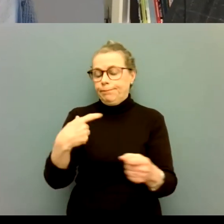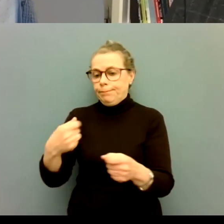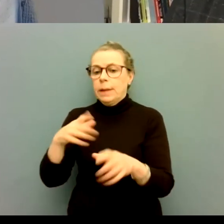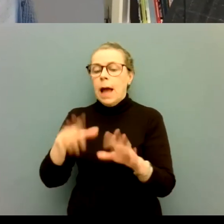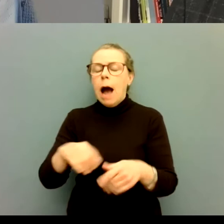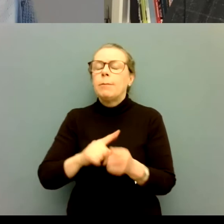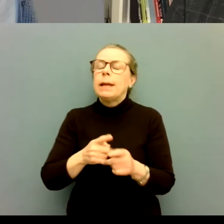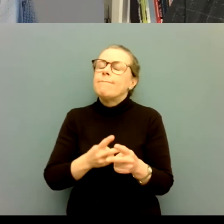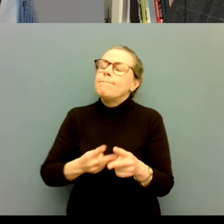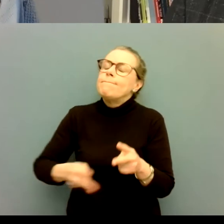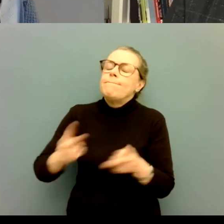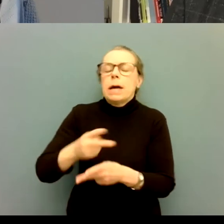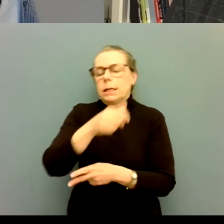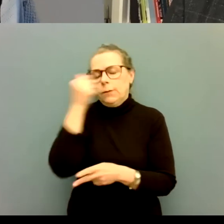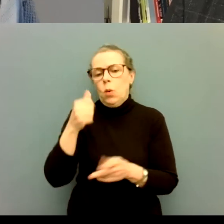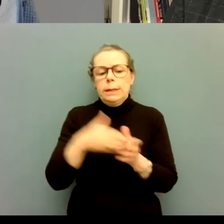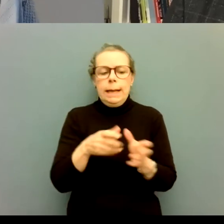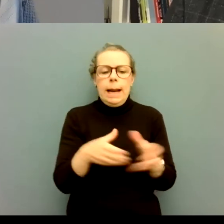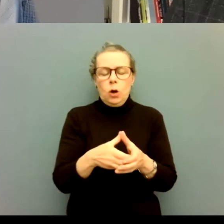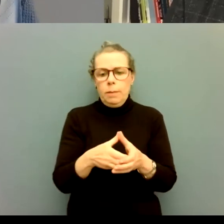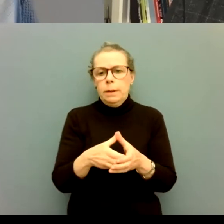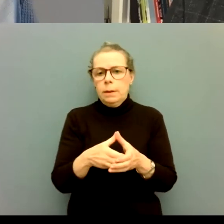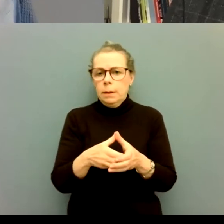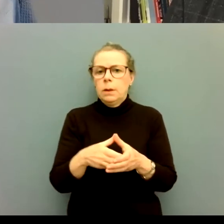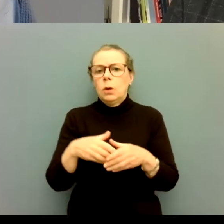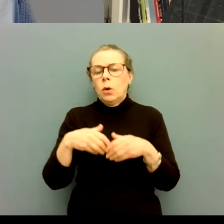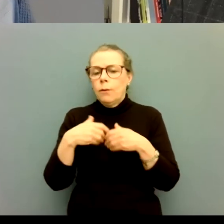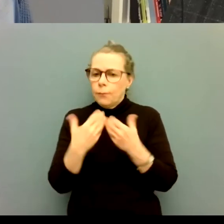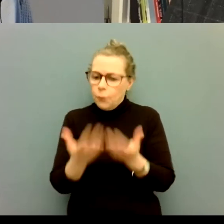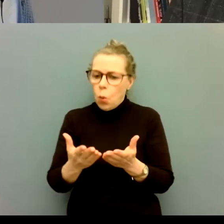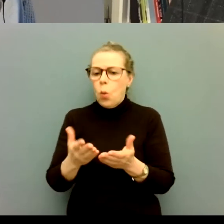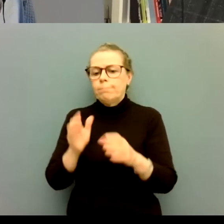att det blivit ännu svårare för gruppen att få rätt stöd.